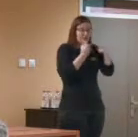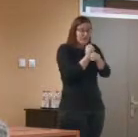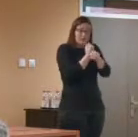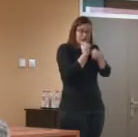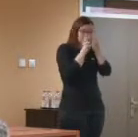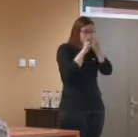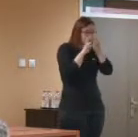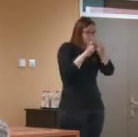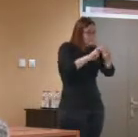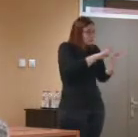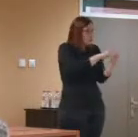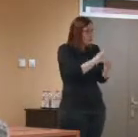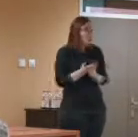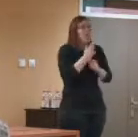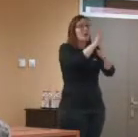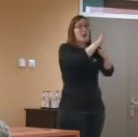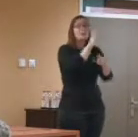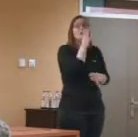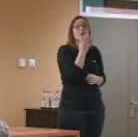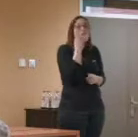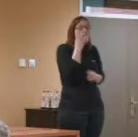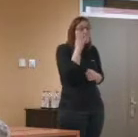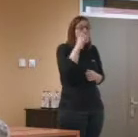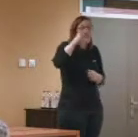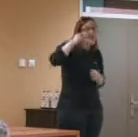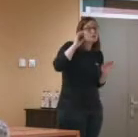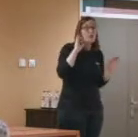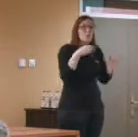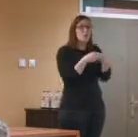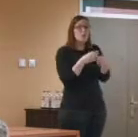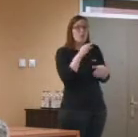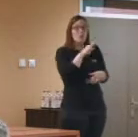a Camps y al PP le entraba por un oído y le salía por el otro, eran inmunes,